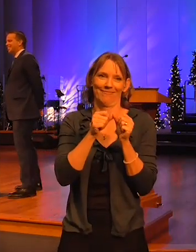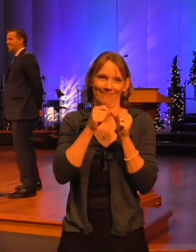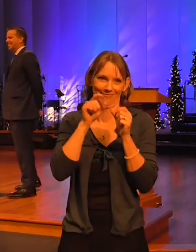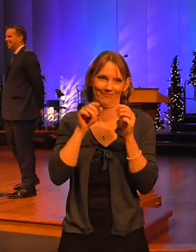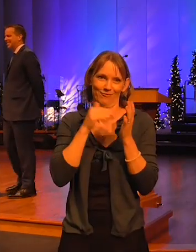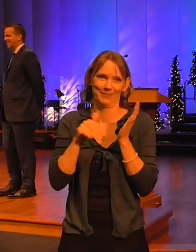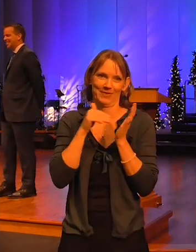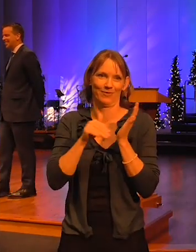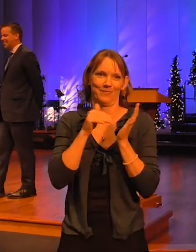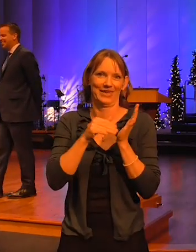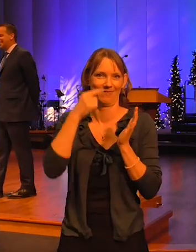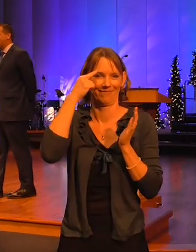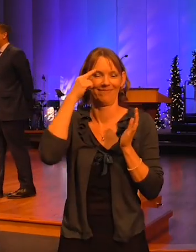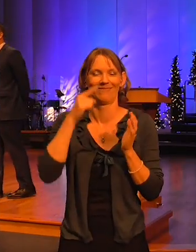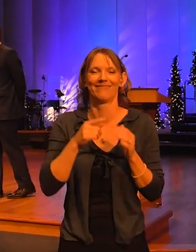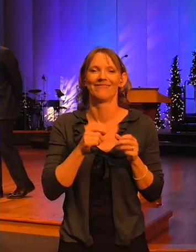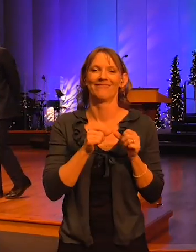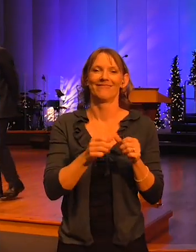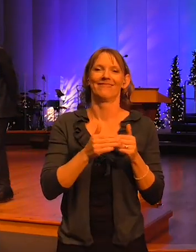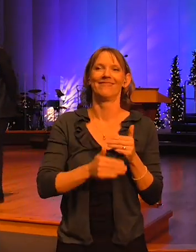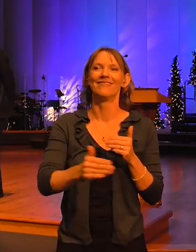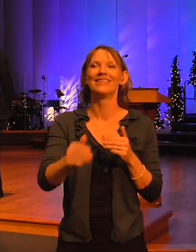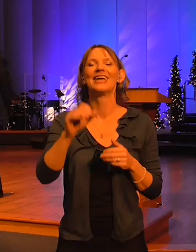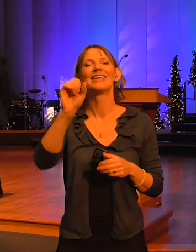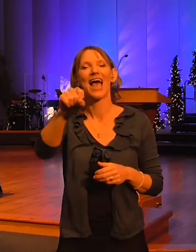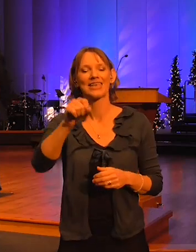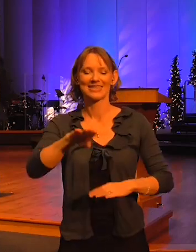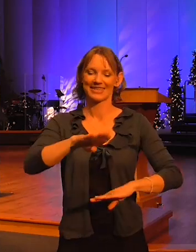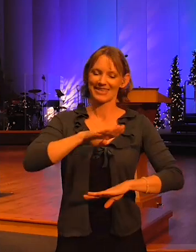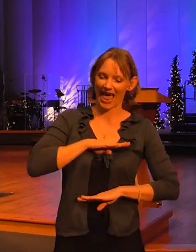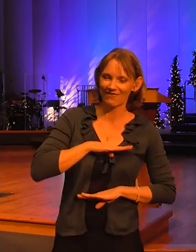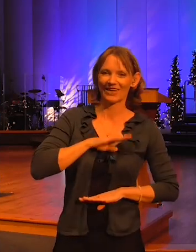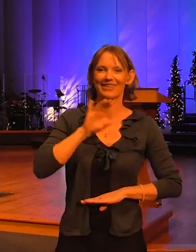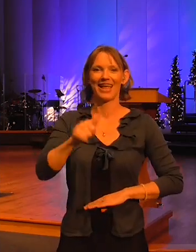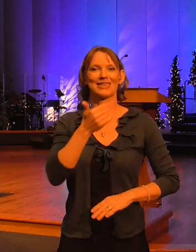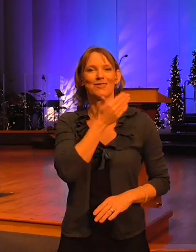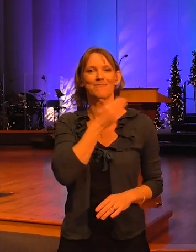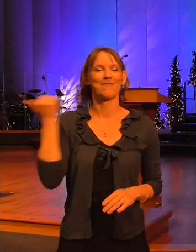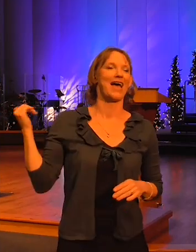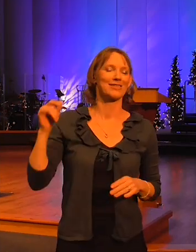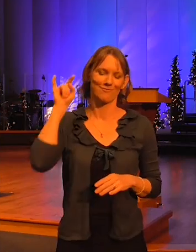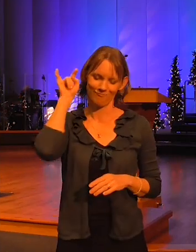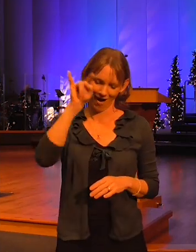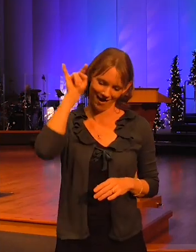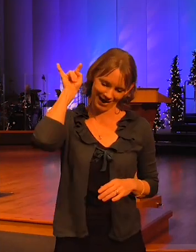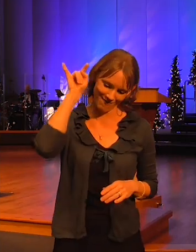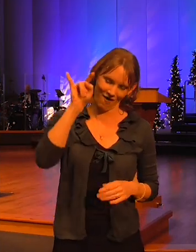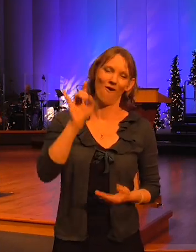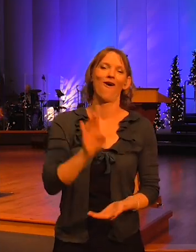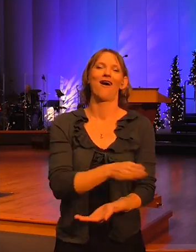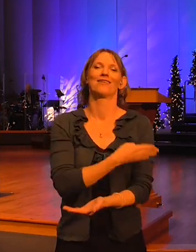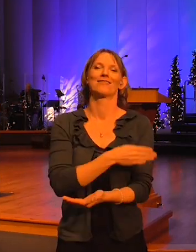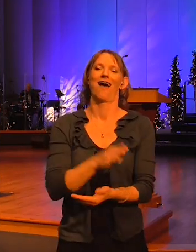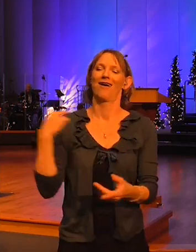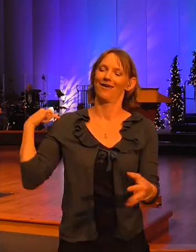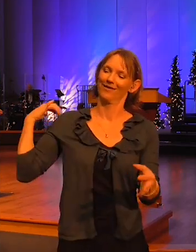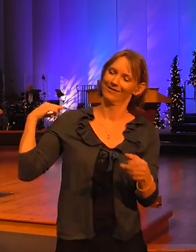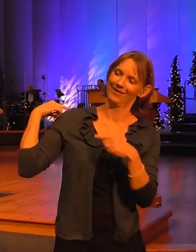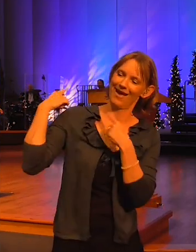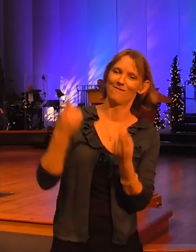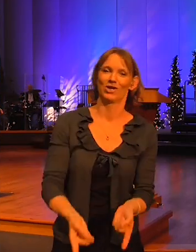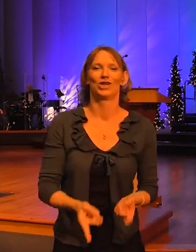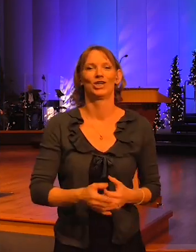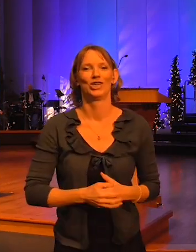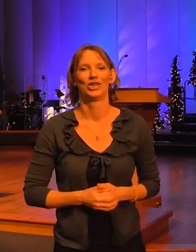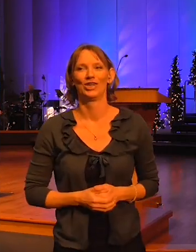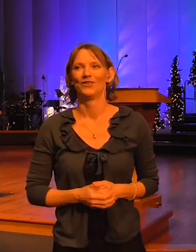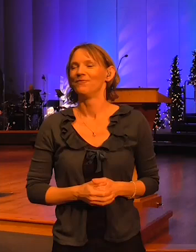y sí, la satisfacción es la mejor pieza musical de rock and roll que jamás haya existido, así que estoy Realmente